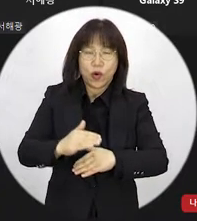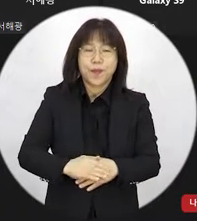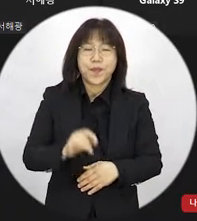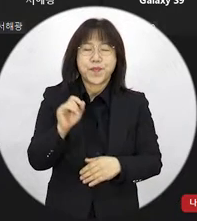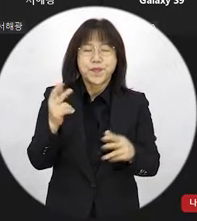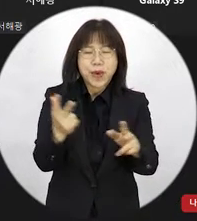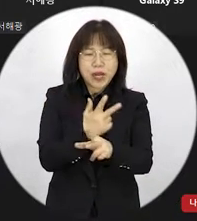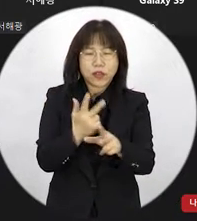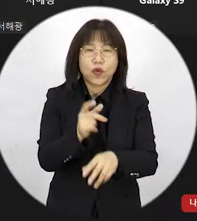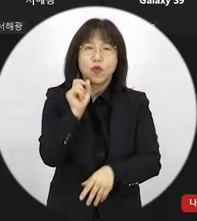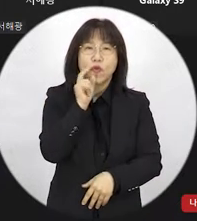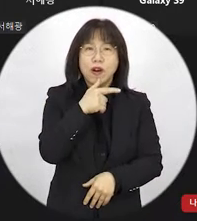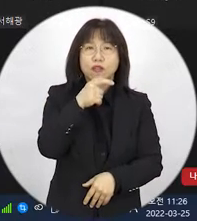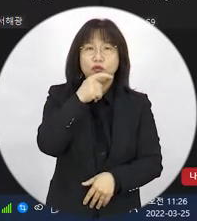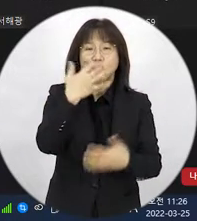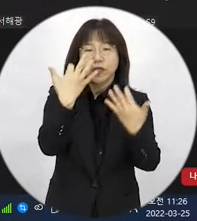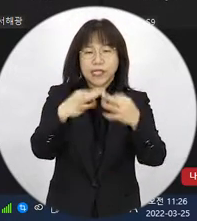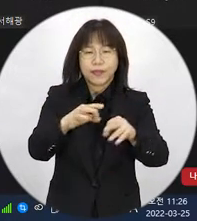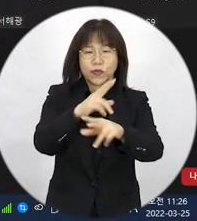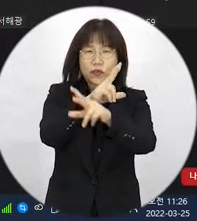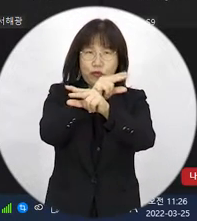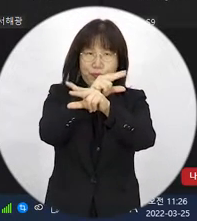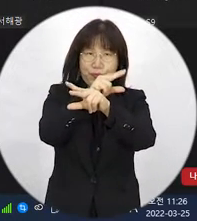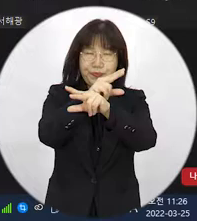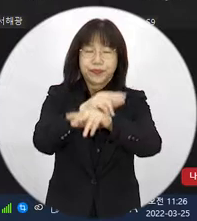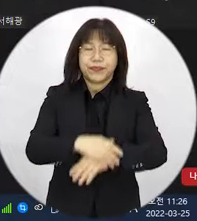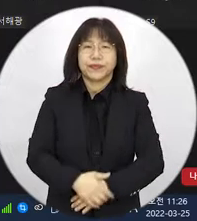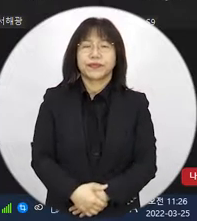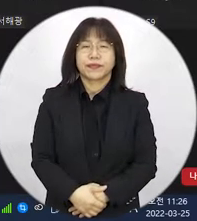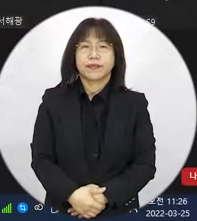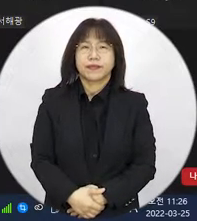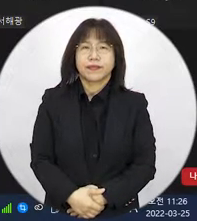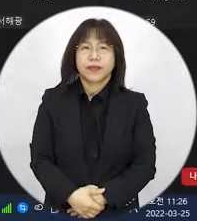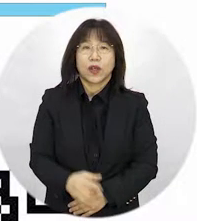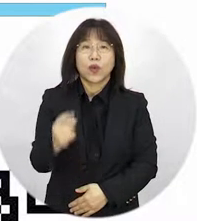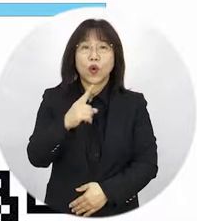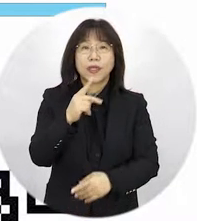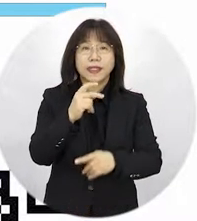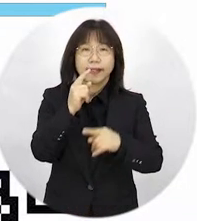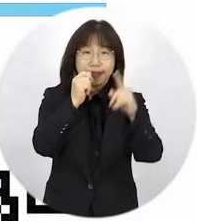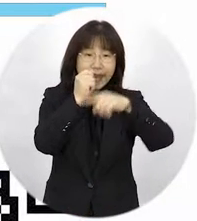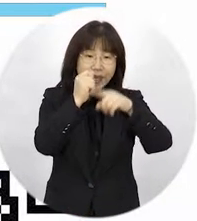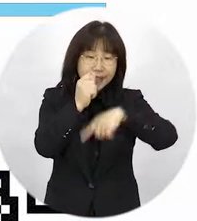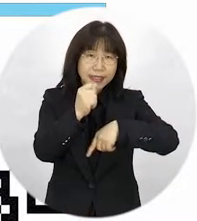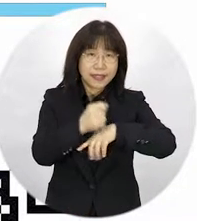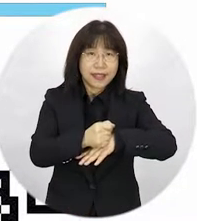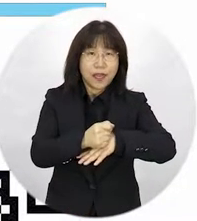매주 월,수,금 zoom 어플을 통해 강의가 진행됩니다. 또 사진 이미지의 보정, 편집 등